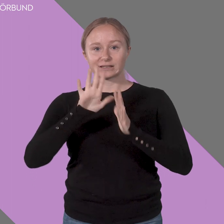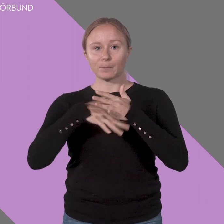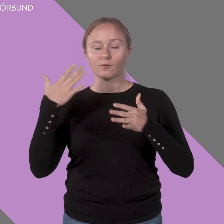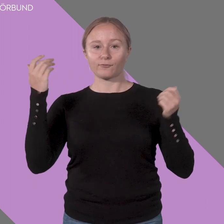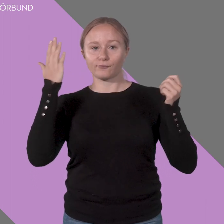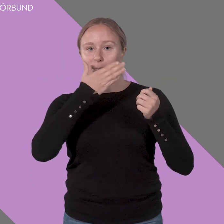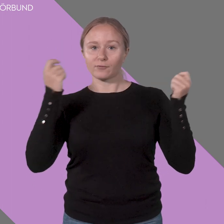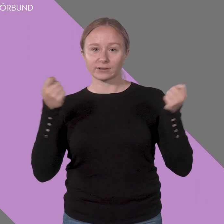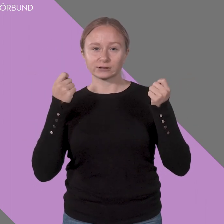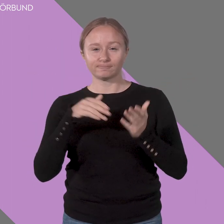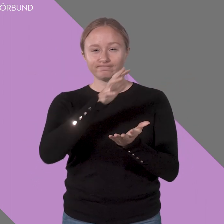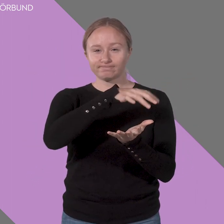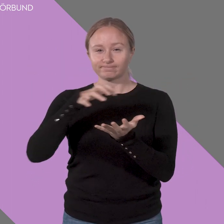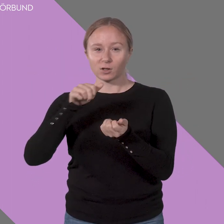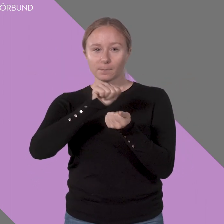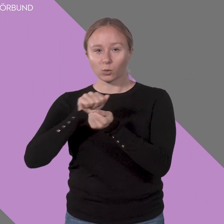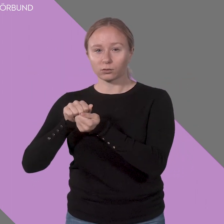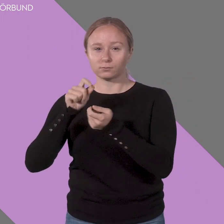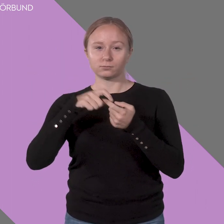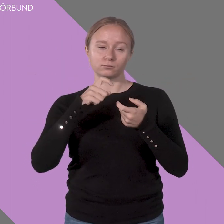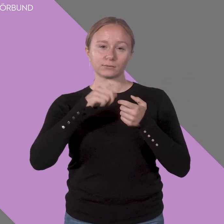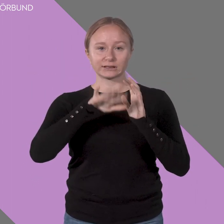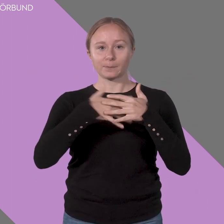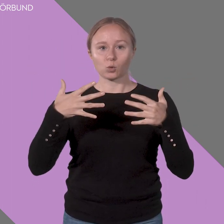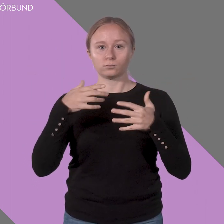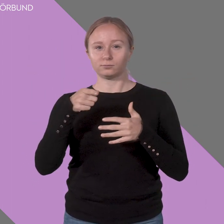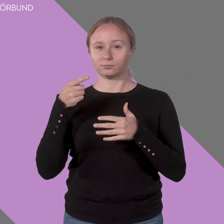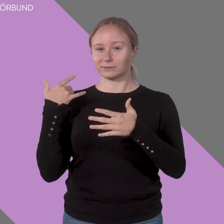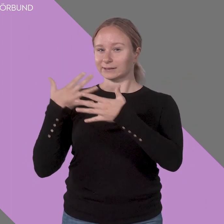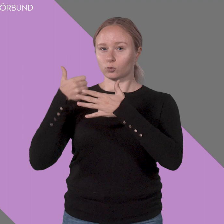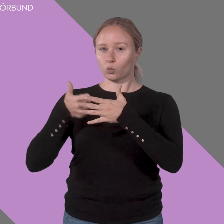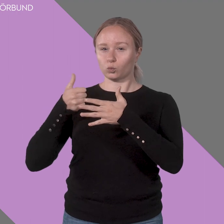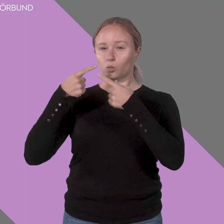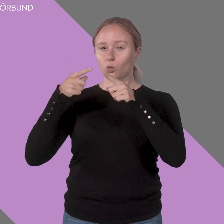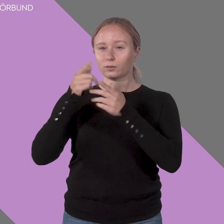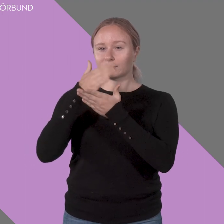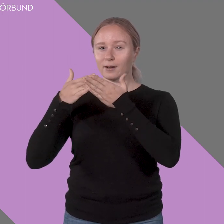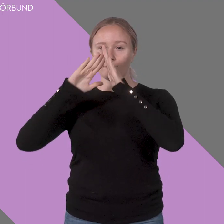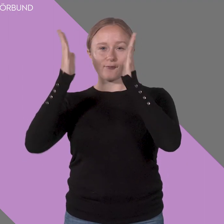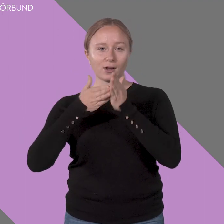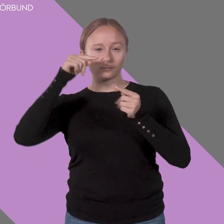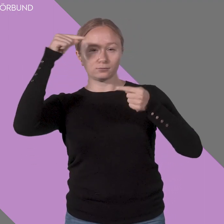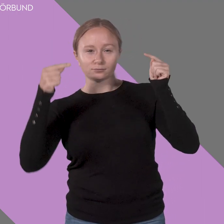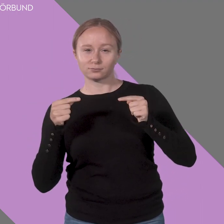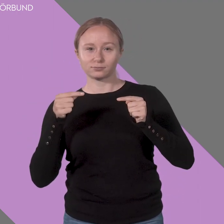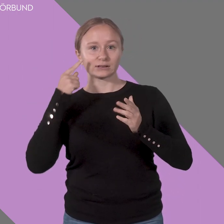Teckenspråkiga filmfestivalen samlar produktioner på teckenspråk - från de senaste åren från olika delar av världen,